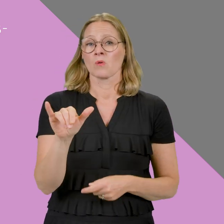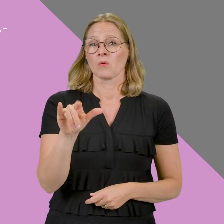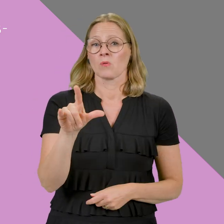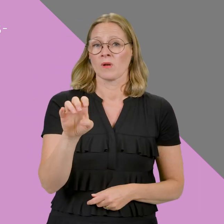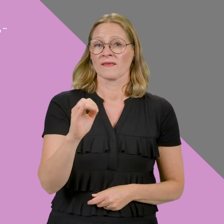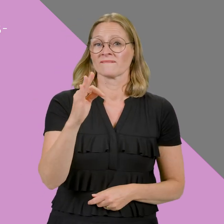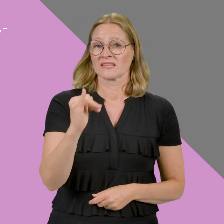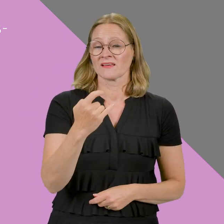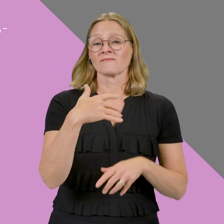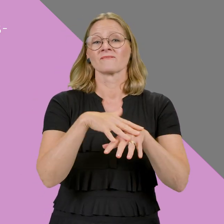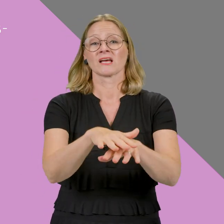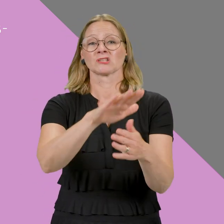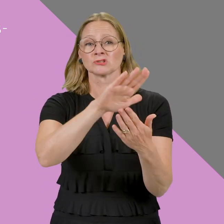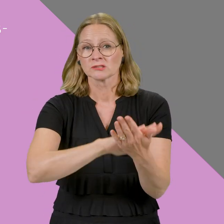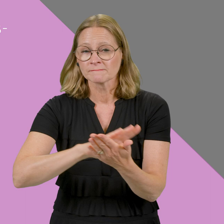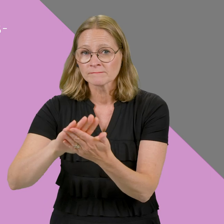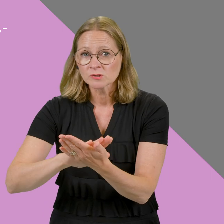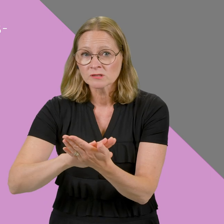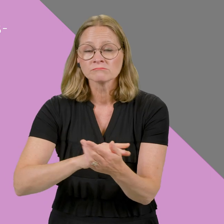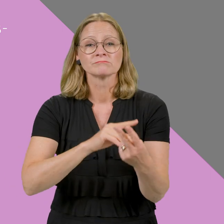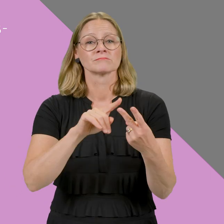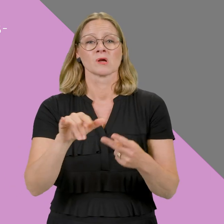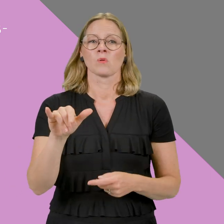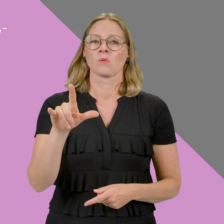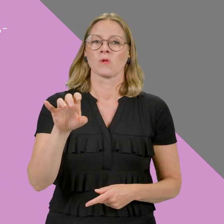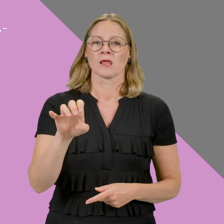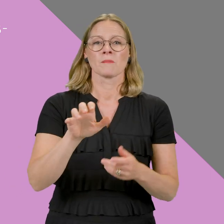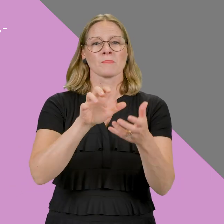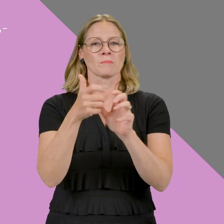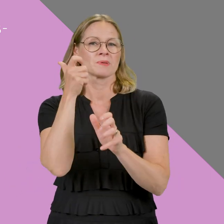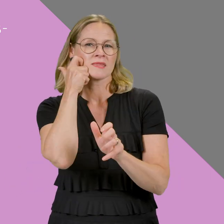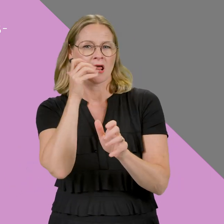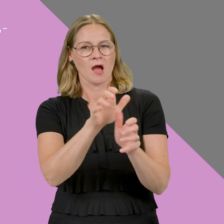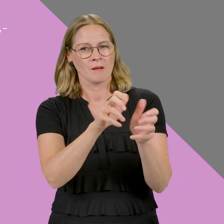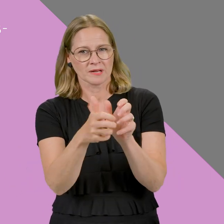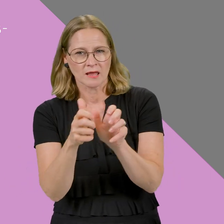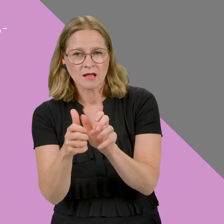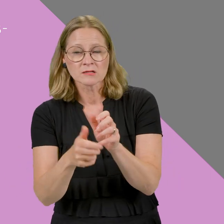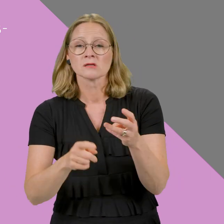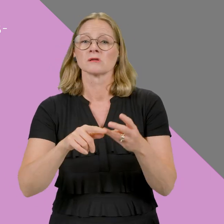Listatut palvelut olivat Ylen verkkosivut, Yle-mobiiliapplikaatio, -